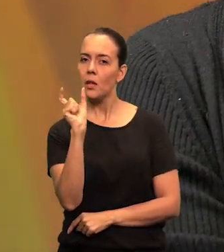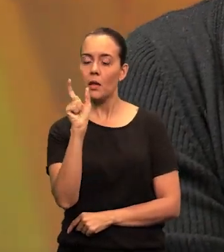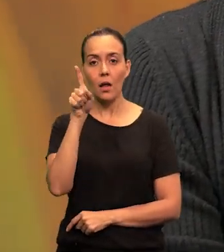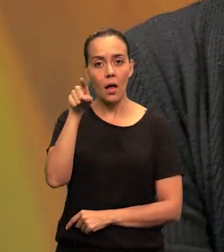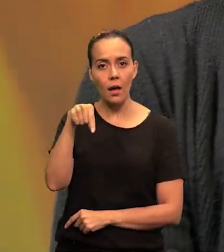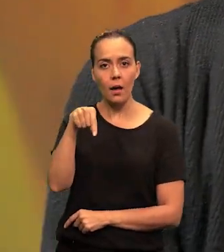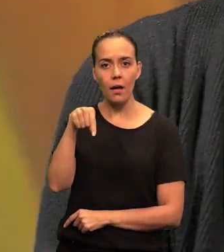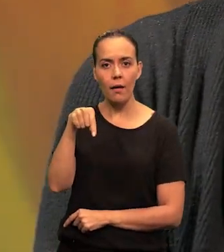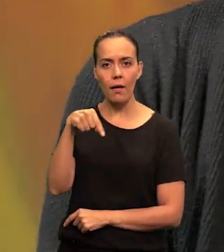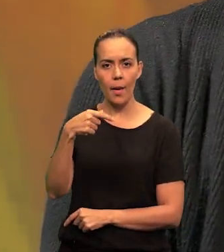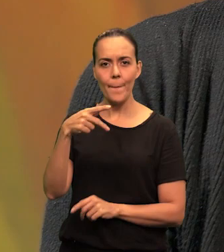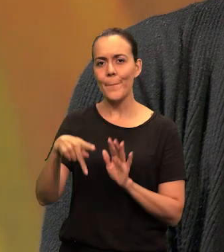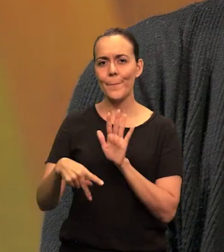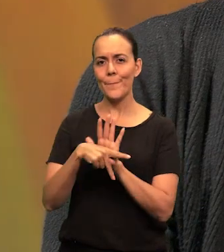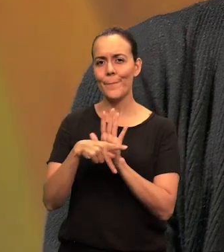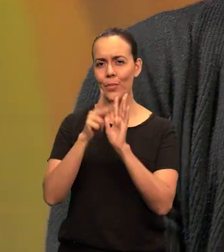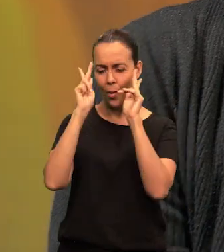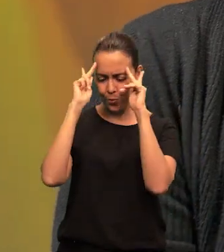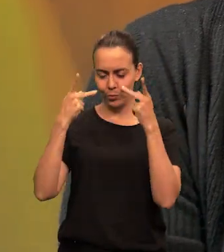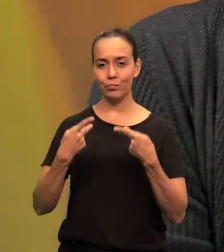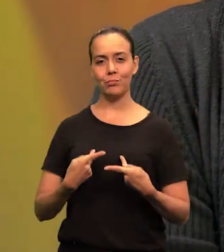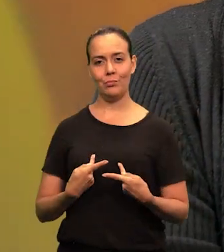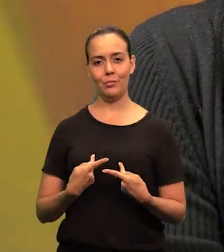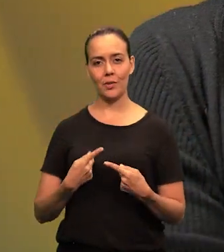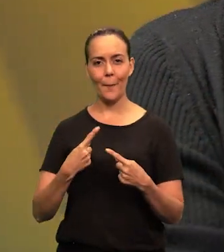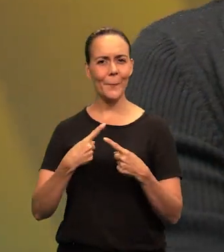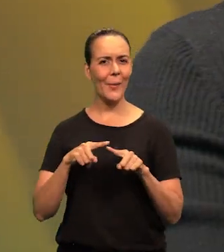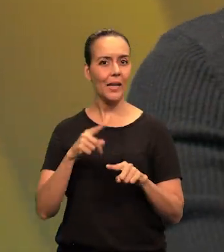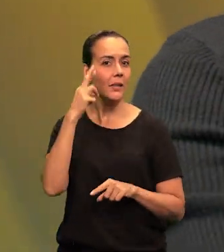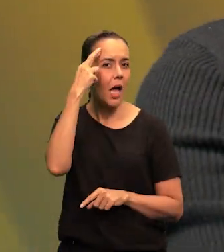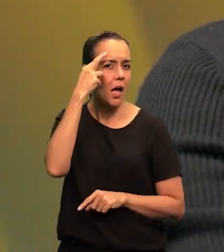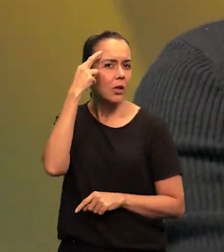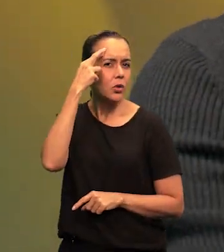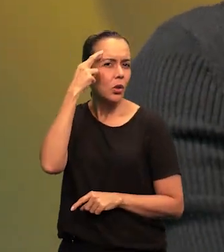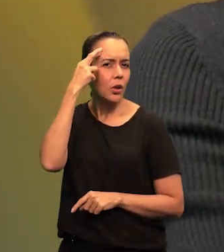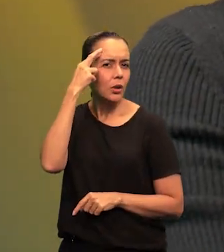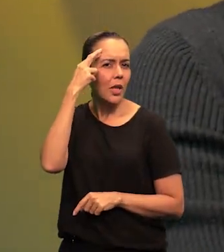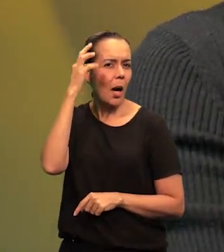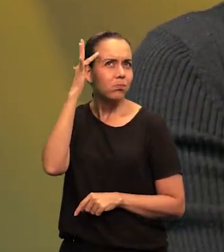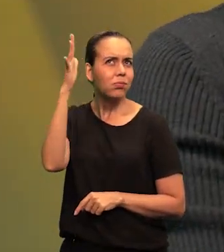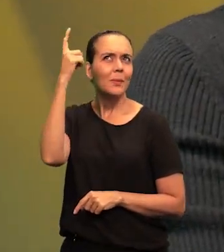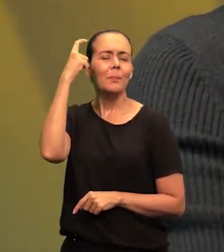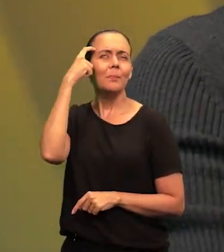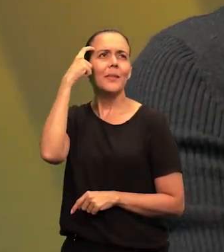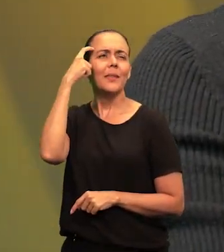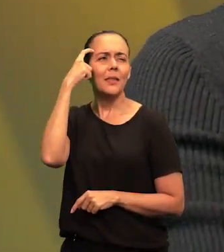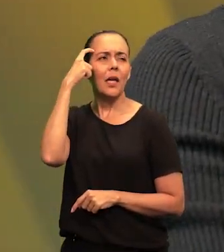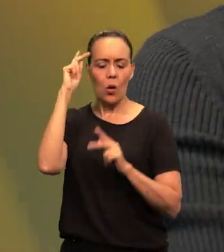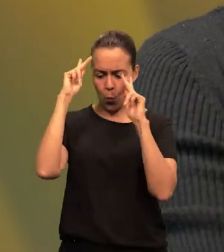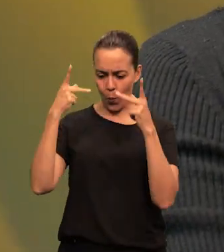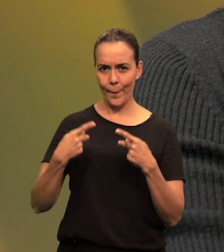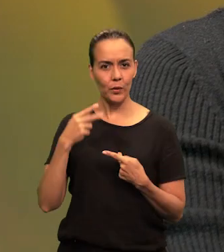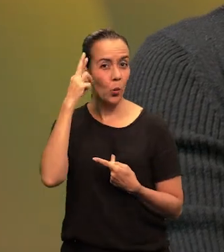isso caracteriza a nossa espécie. No entanto, a racionalidade, o que a gente chama do humano racional